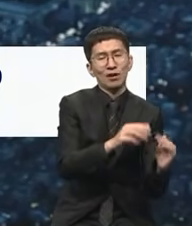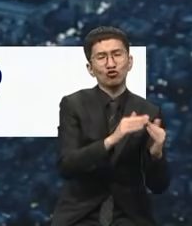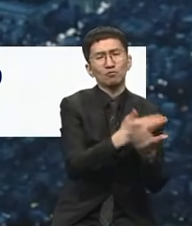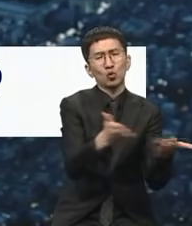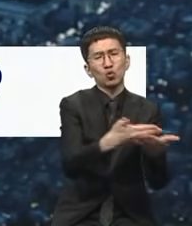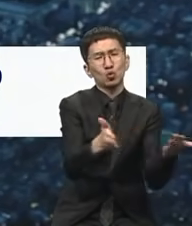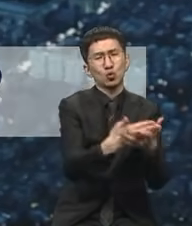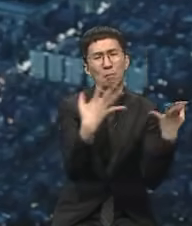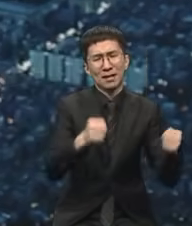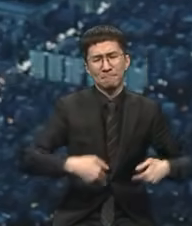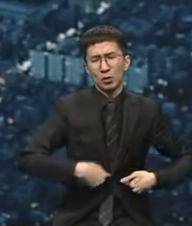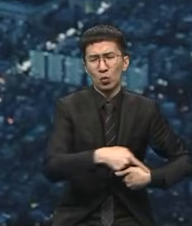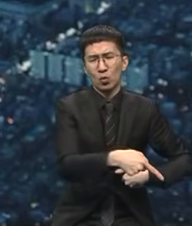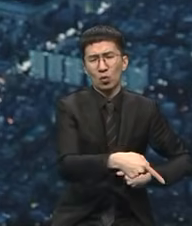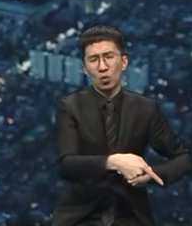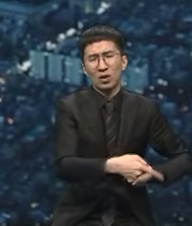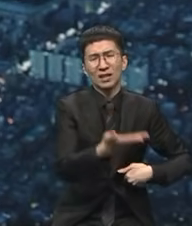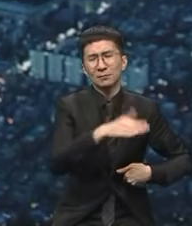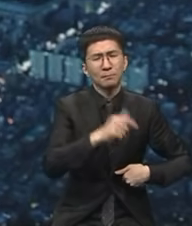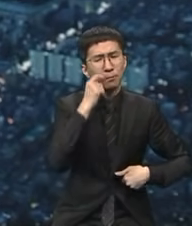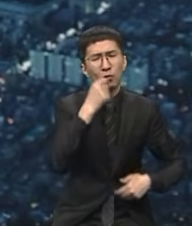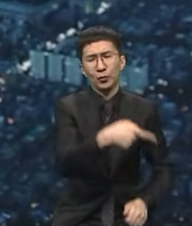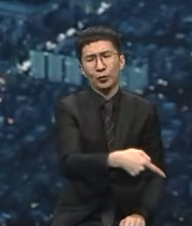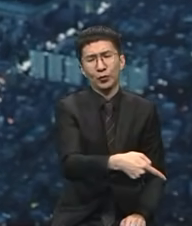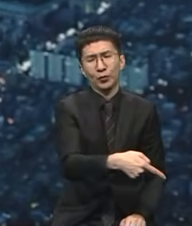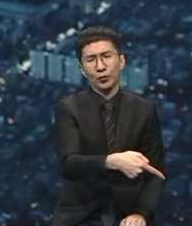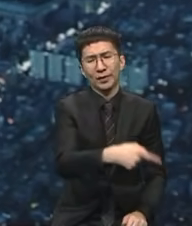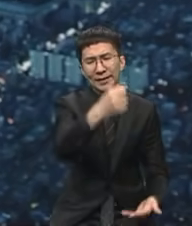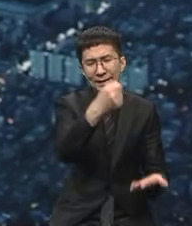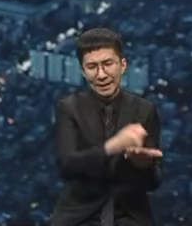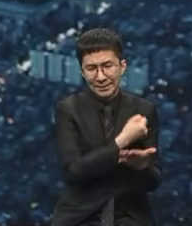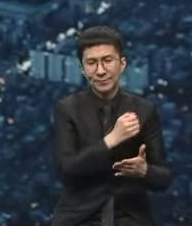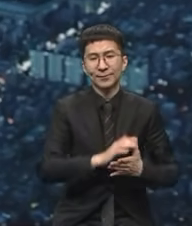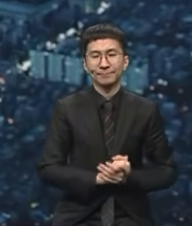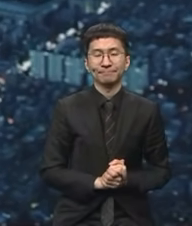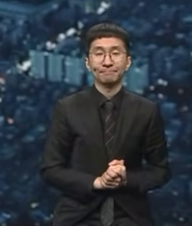하는데 그러지 못했다, 이 점이 뼈아픕니다.